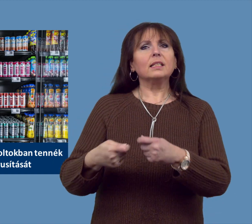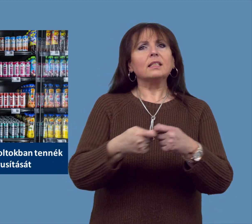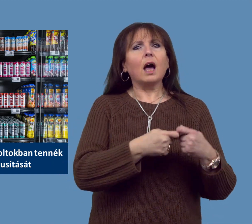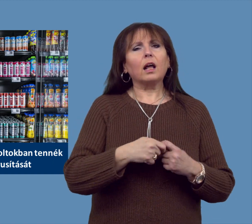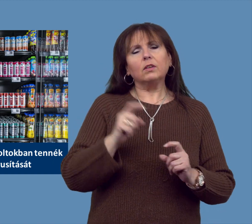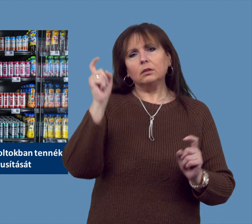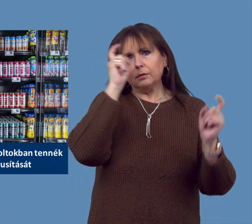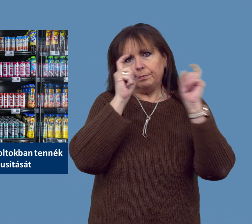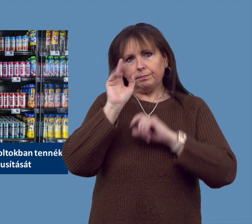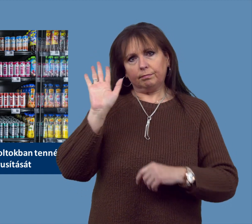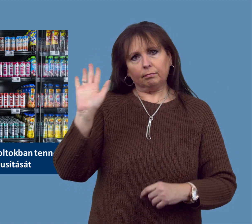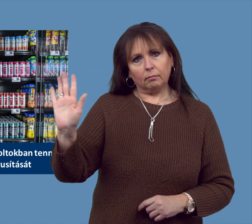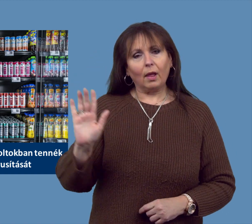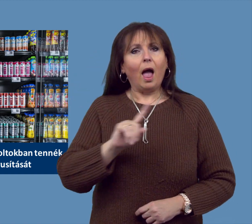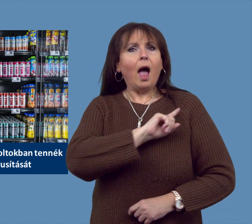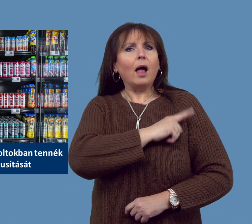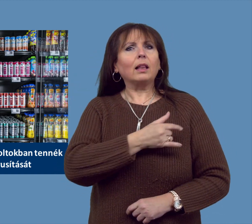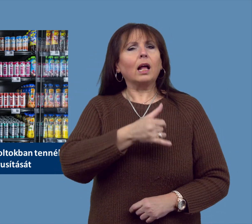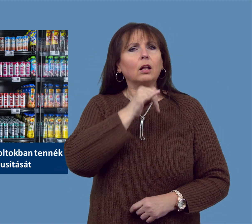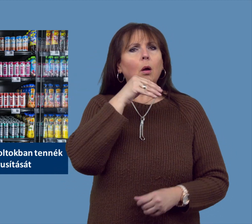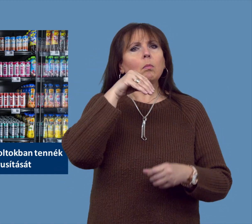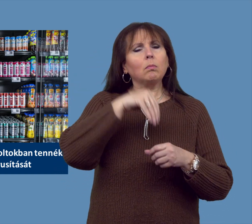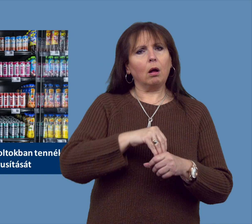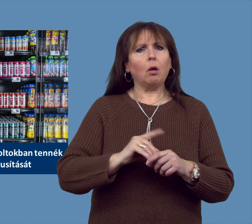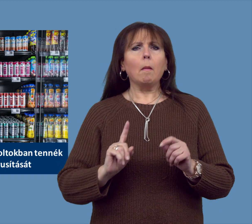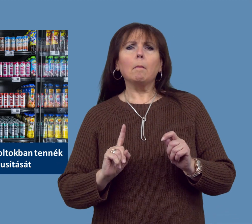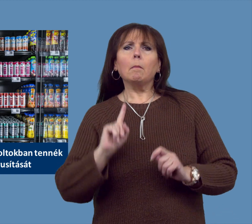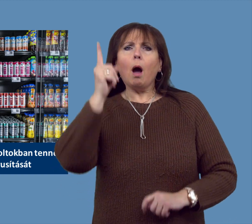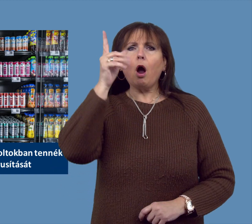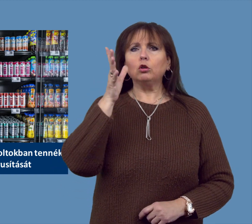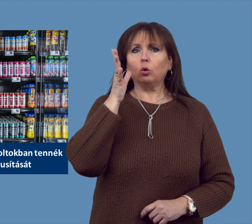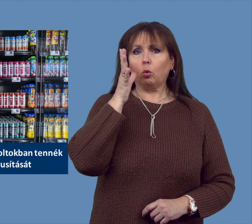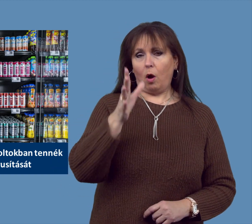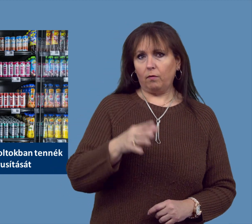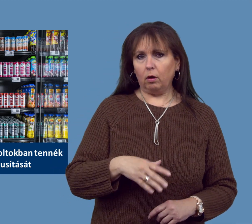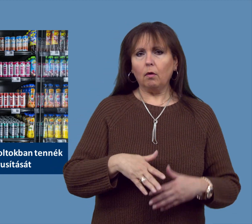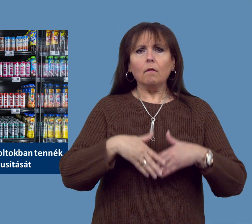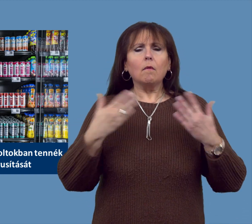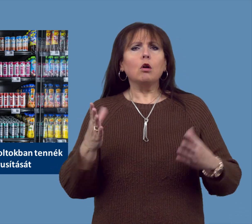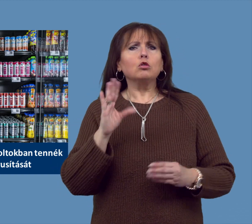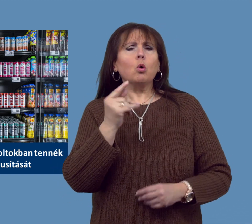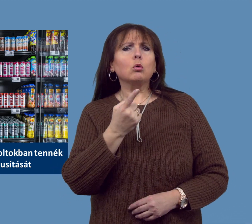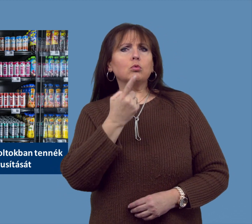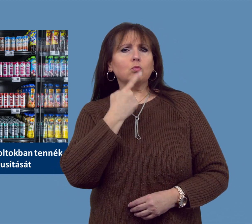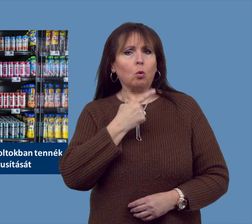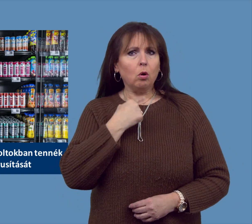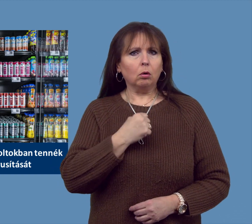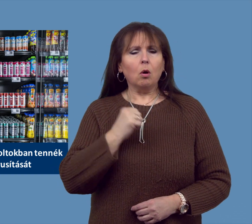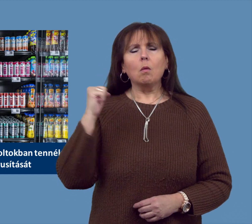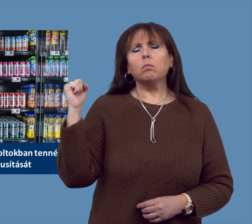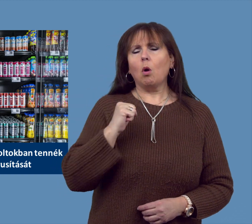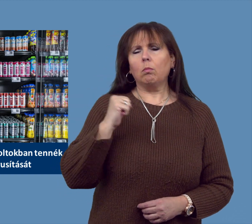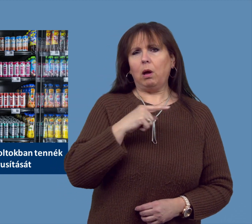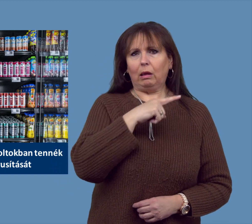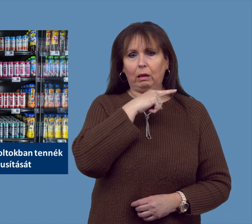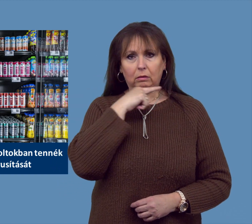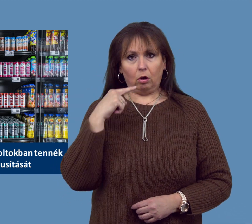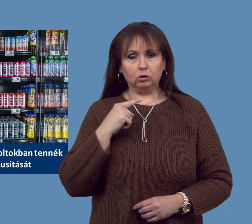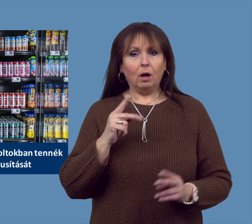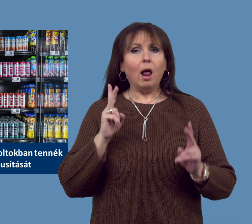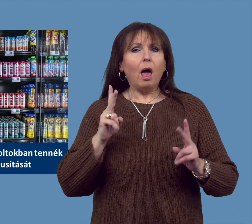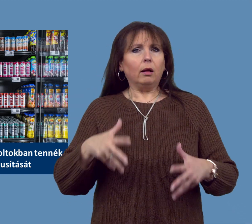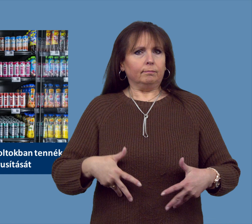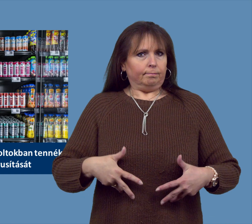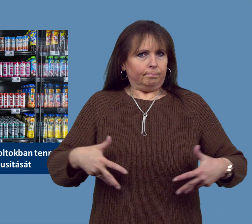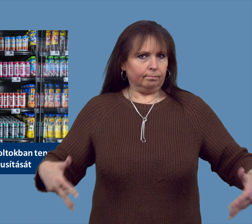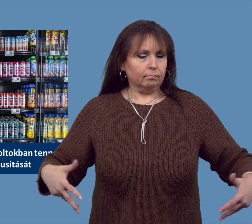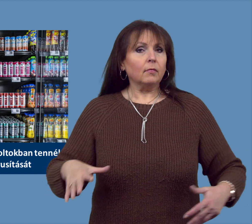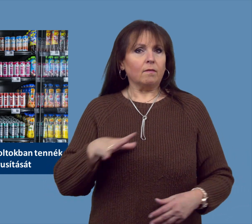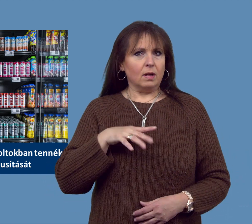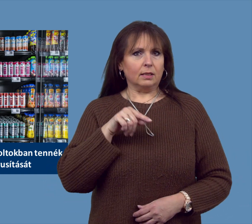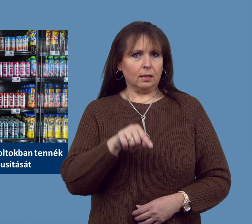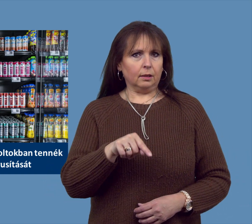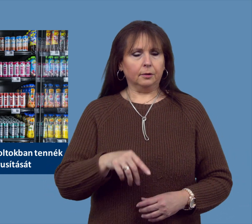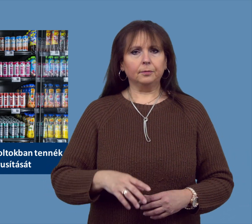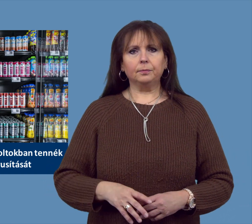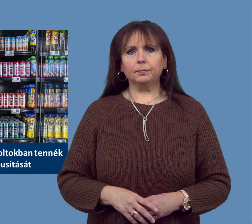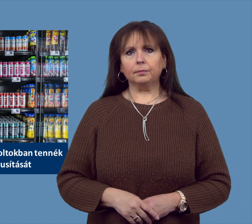A szervezet úgy vélik, koffeintartalmuk és a magas cukortartalom miatt az elhízás kockázatát növeli.